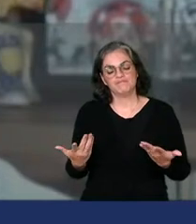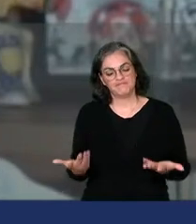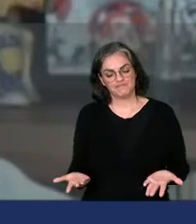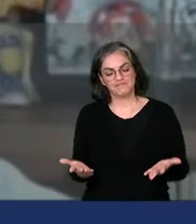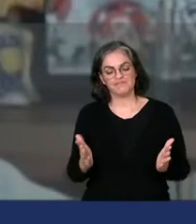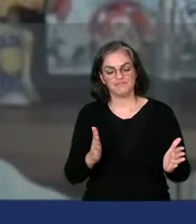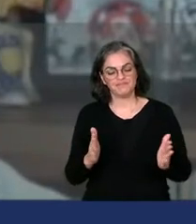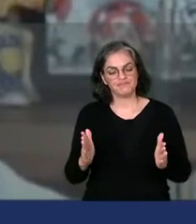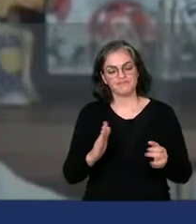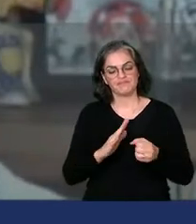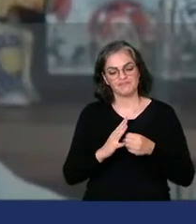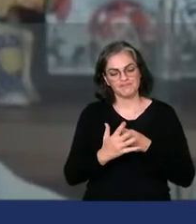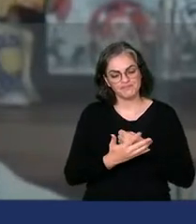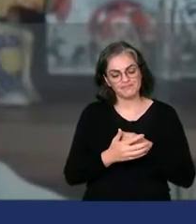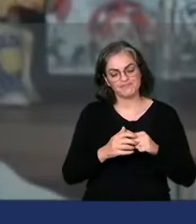PRECISA SE APOIADO NO PAÍS POR CONTA DE TODO O IMPACTO DA